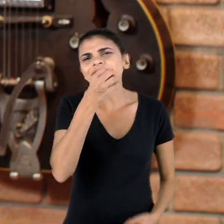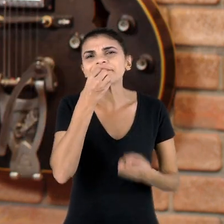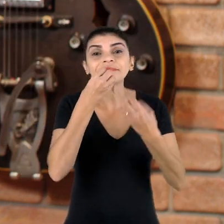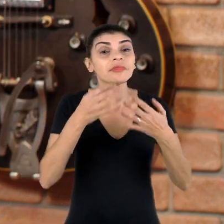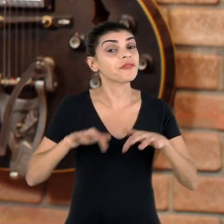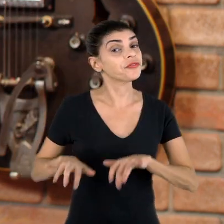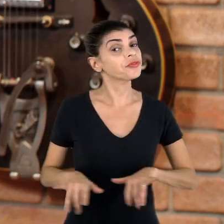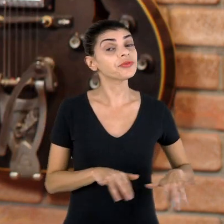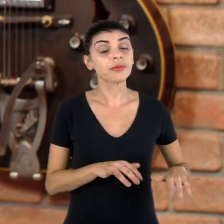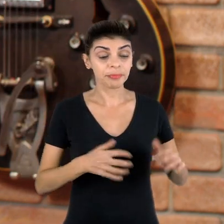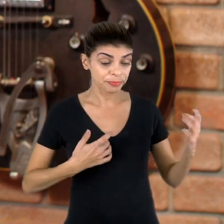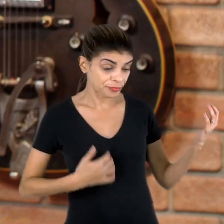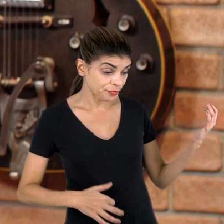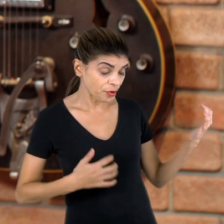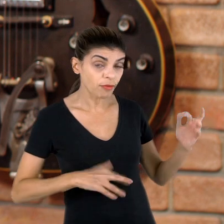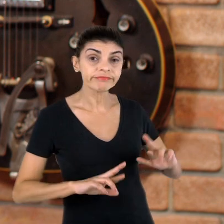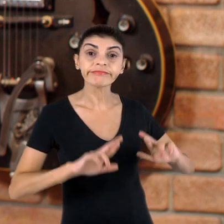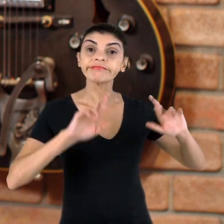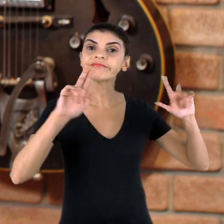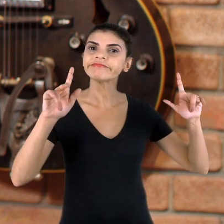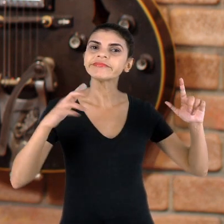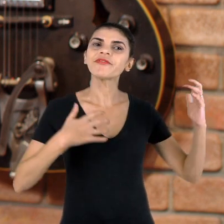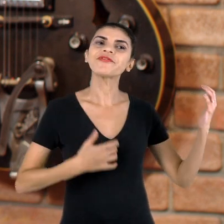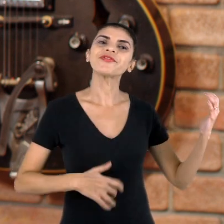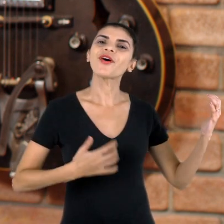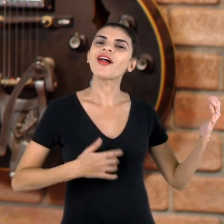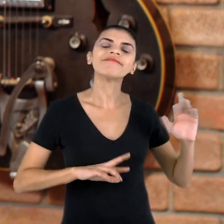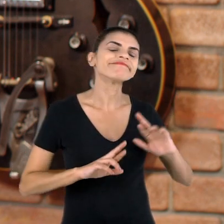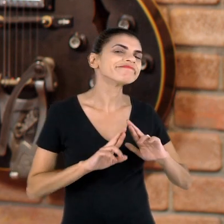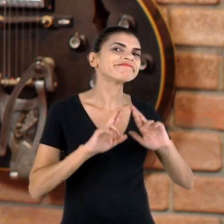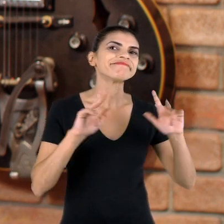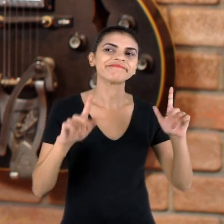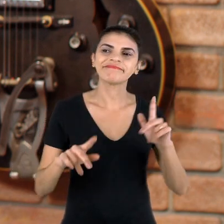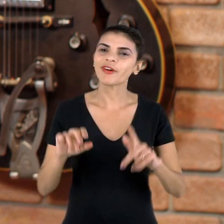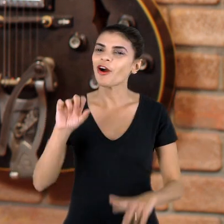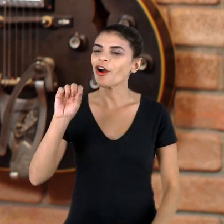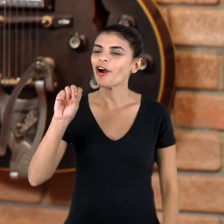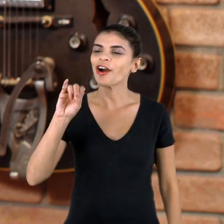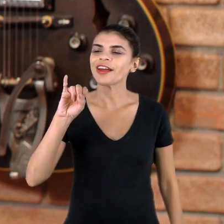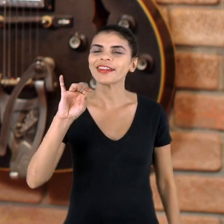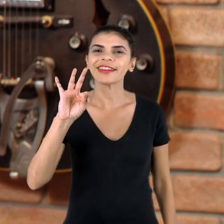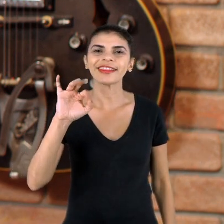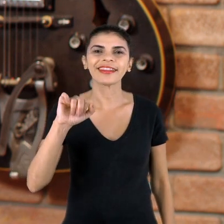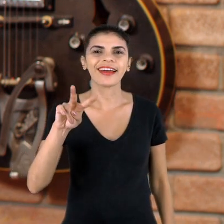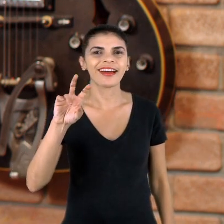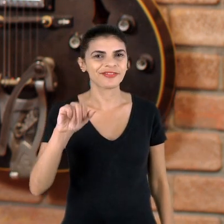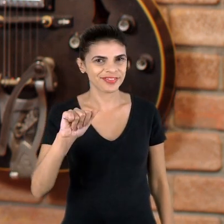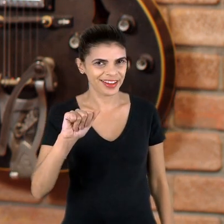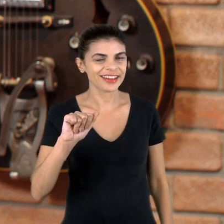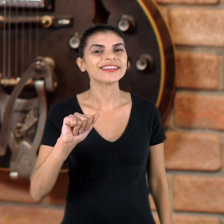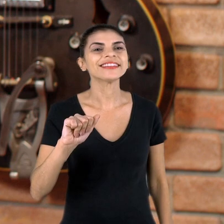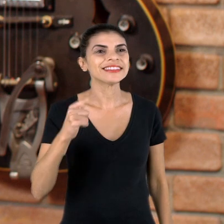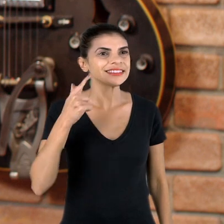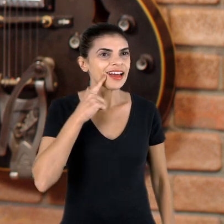E o violão é um instrumento transpositor de oitava ainda. Também. - É! Ainda tem isso! Você vê uma nota na pauta, ela soa